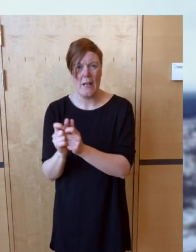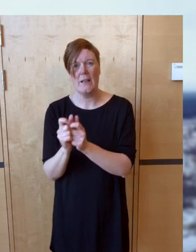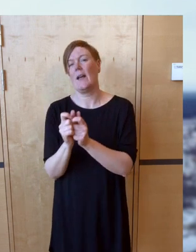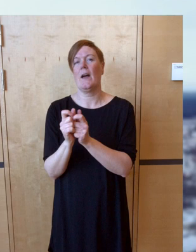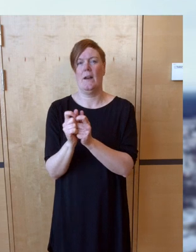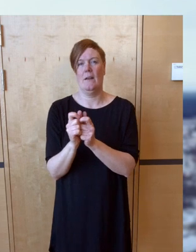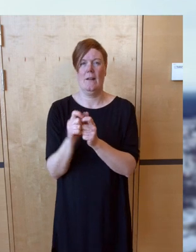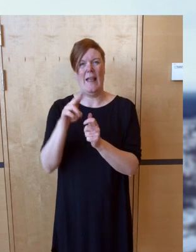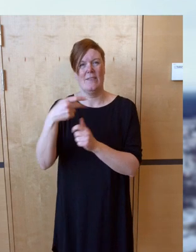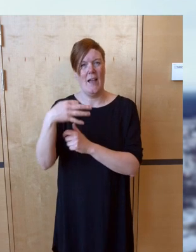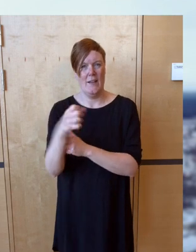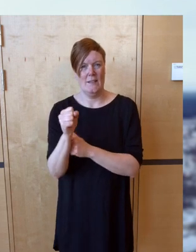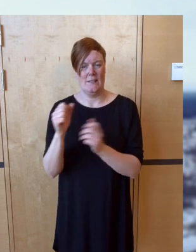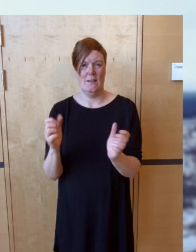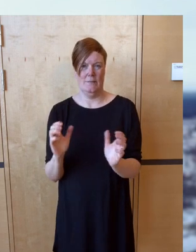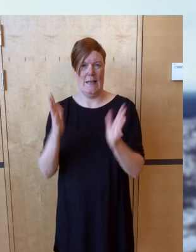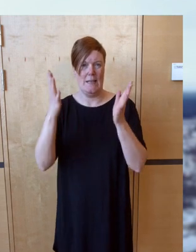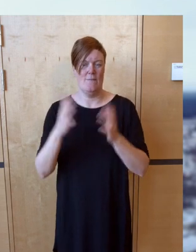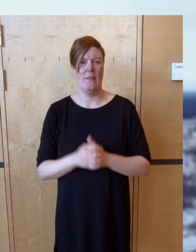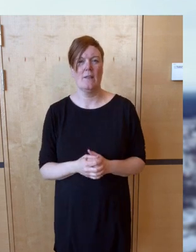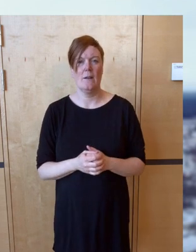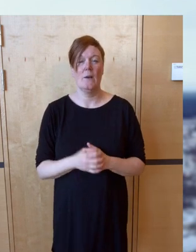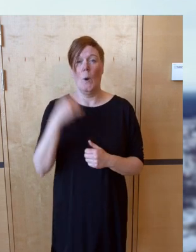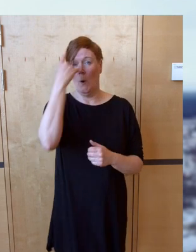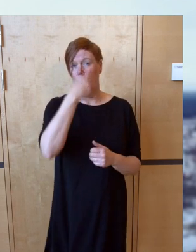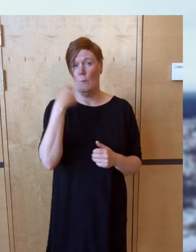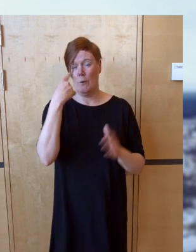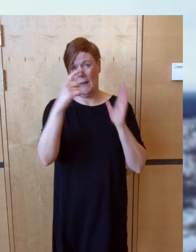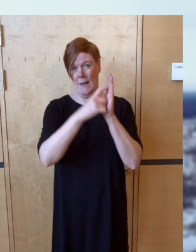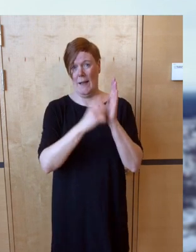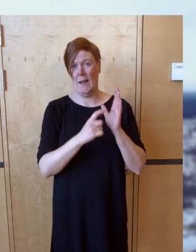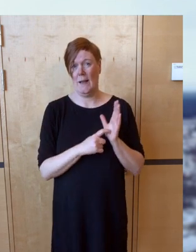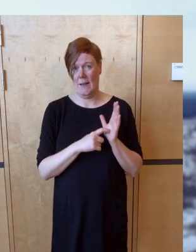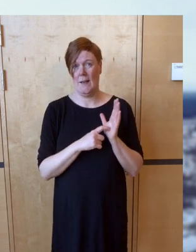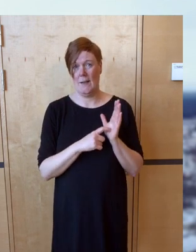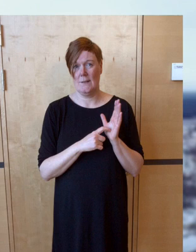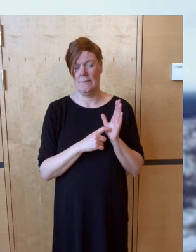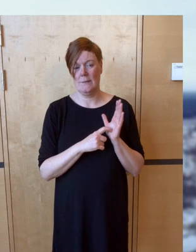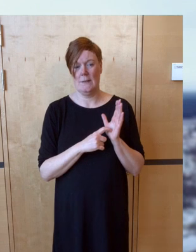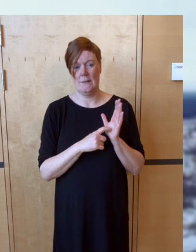Och förutom Huvudregeln i kommunens typer Så